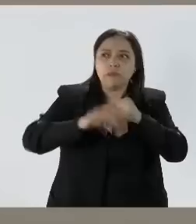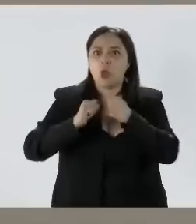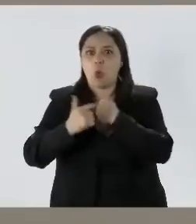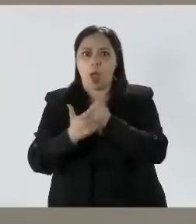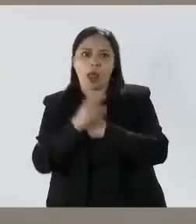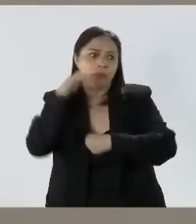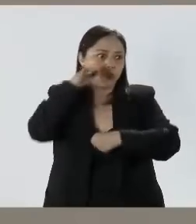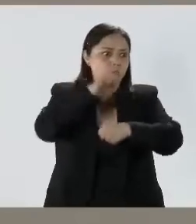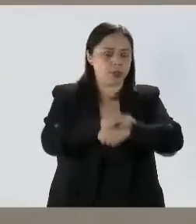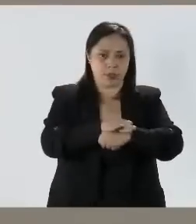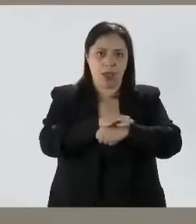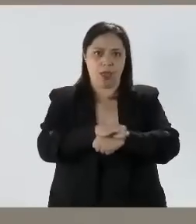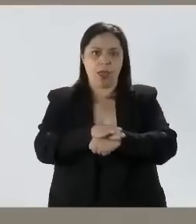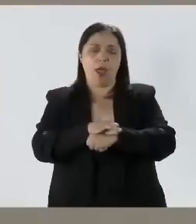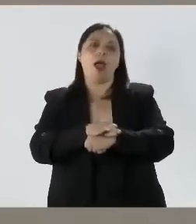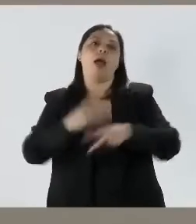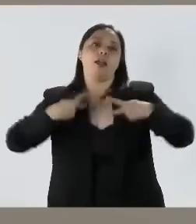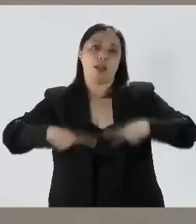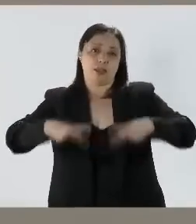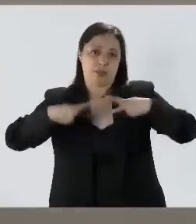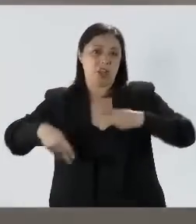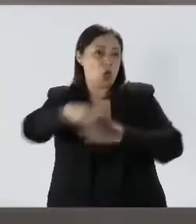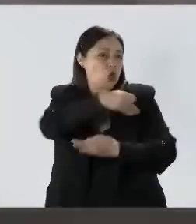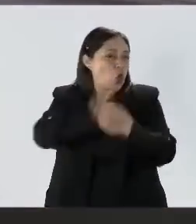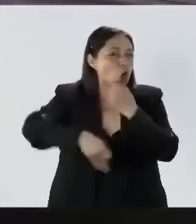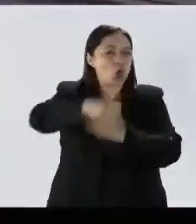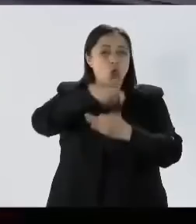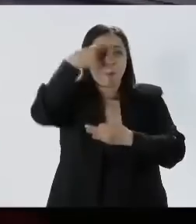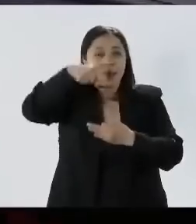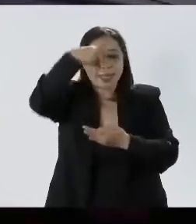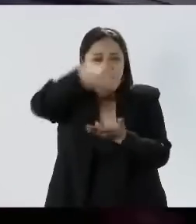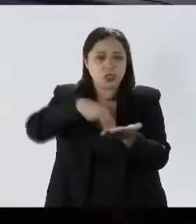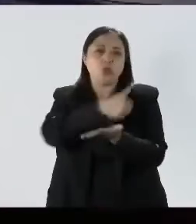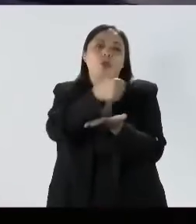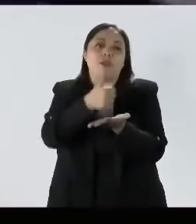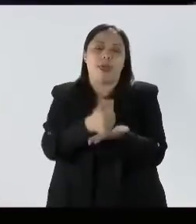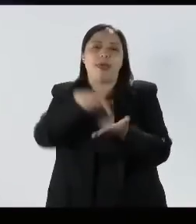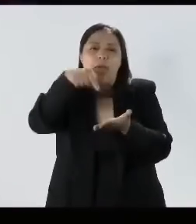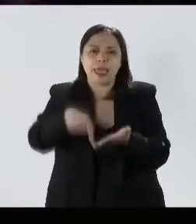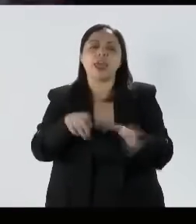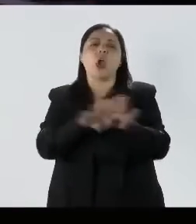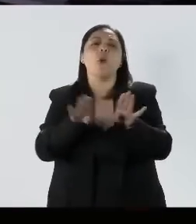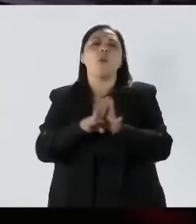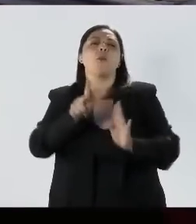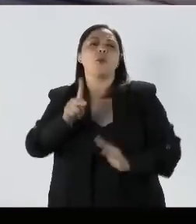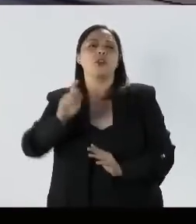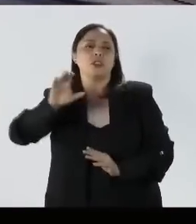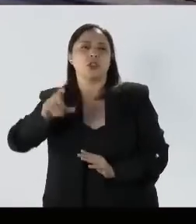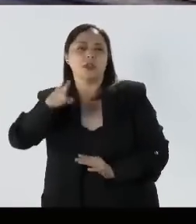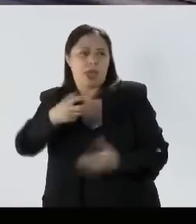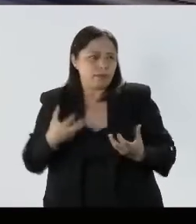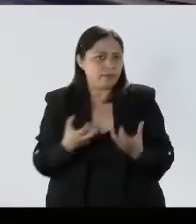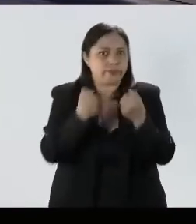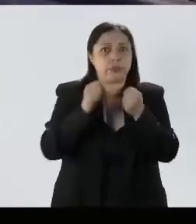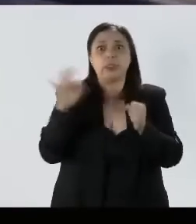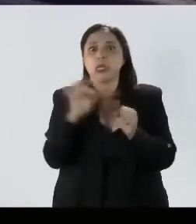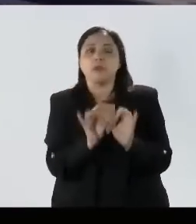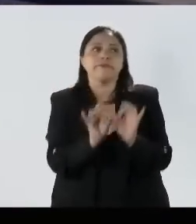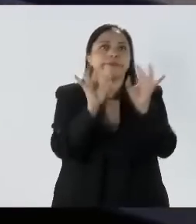los recursos para tener una ciudad preparada en protección civil y ante los desastres nuestro